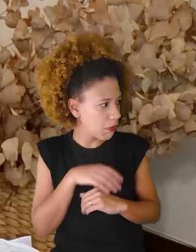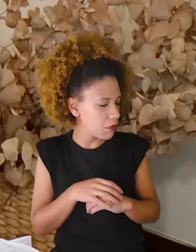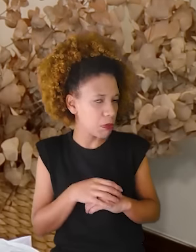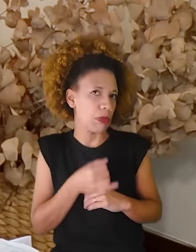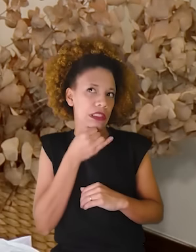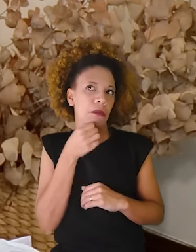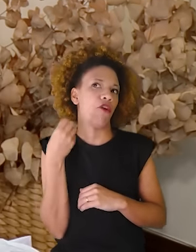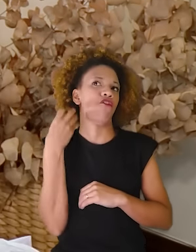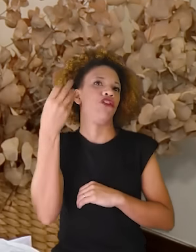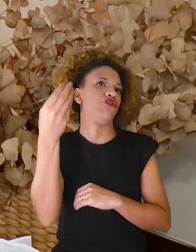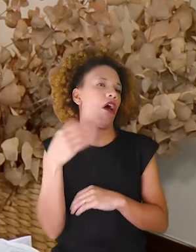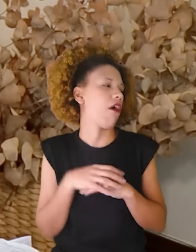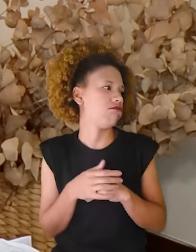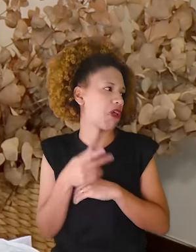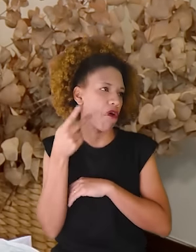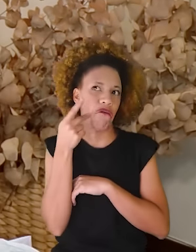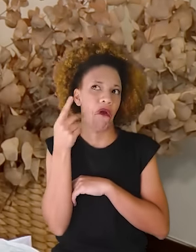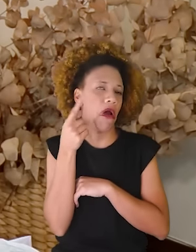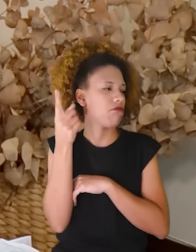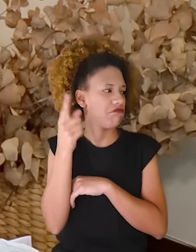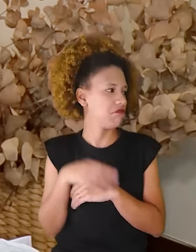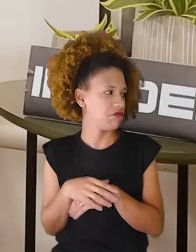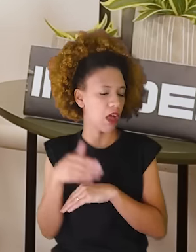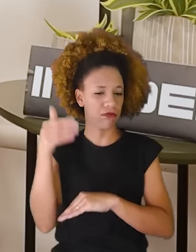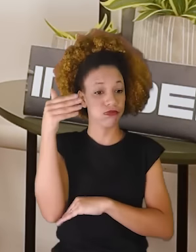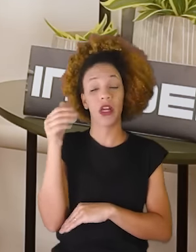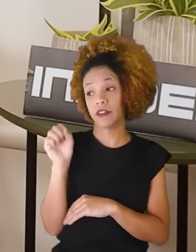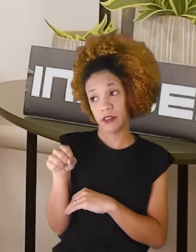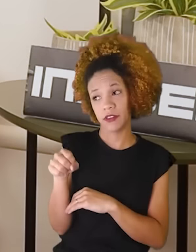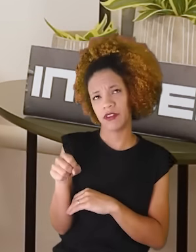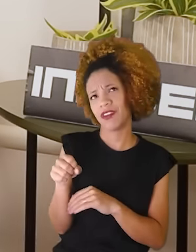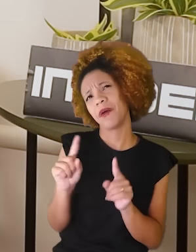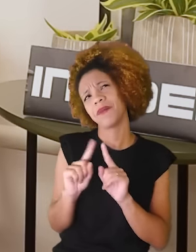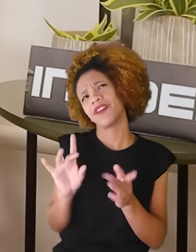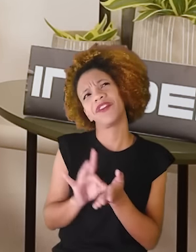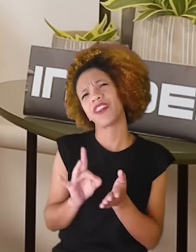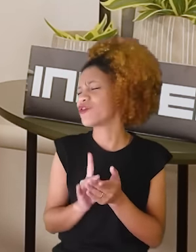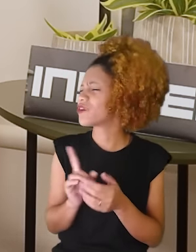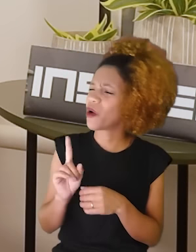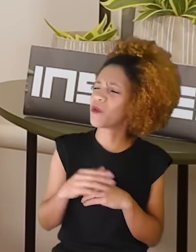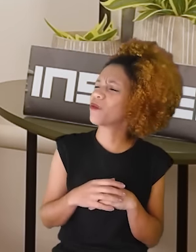não querem tipo viajar e pra Fortaleza no Resort quer não mas aí sim na verdade não cara na verdade